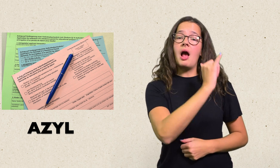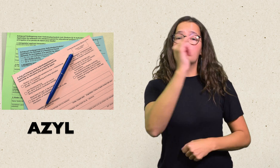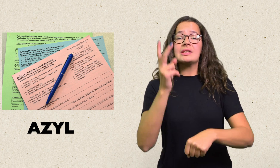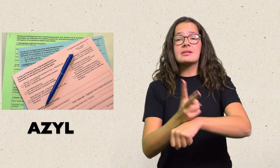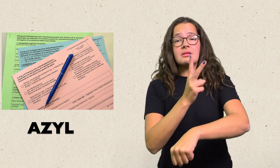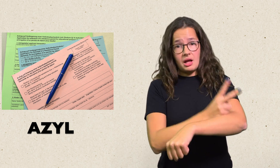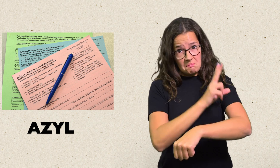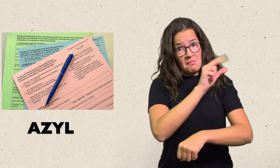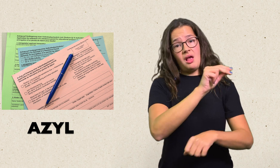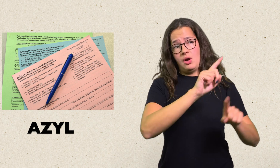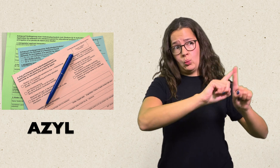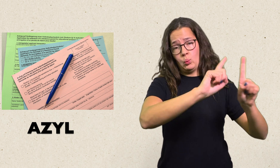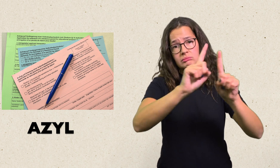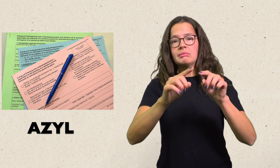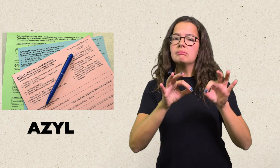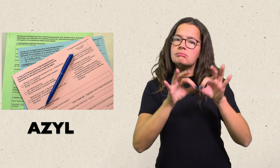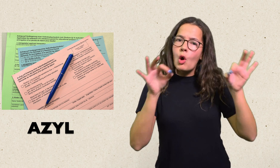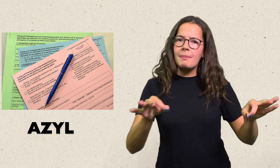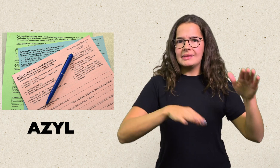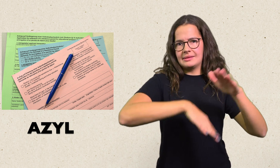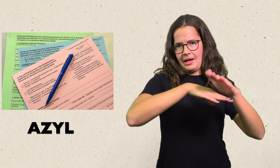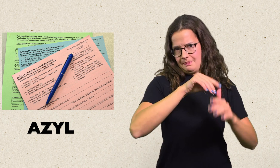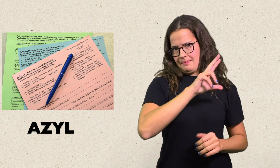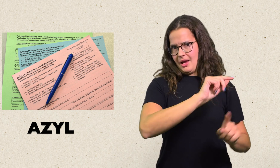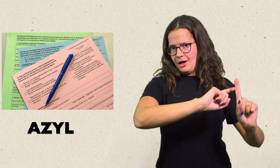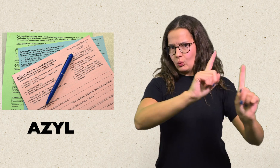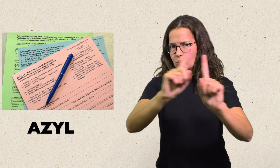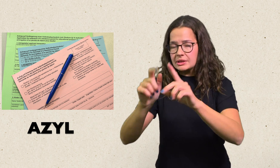Každý stát má různý počet udělených azylů.